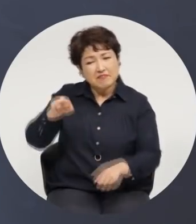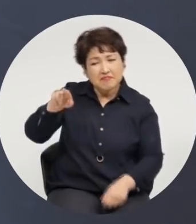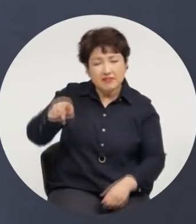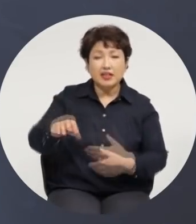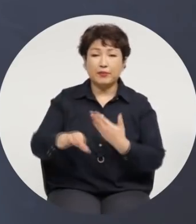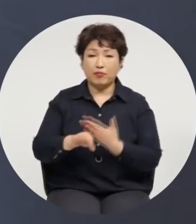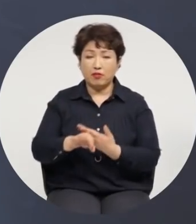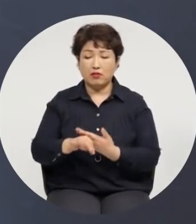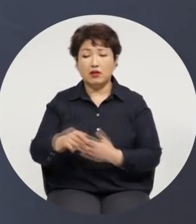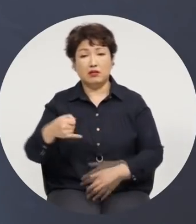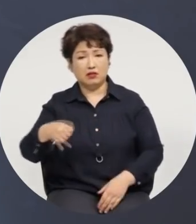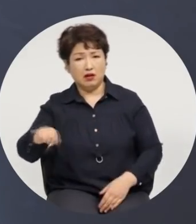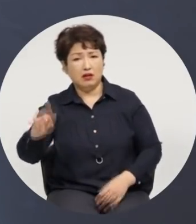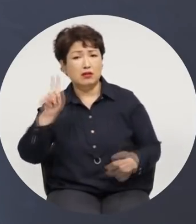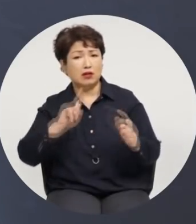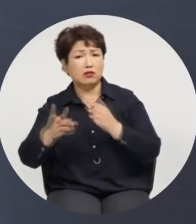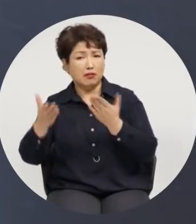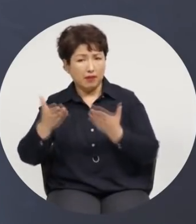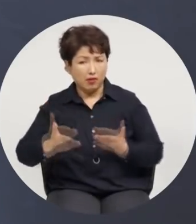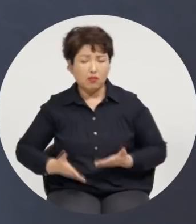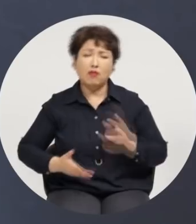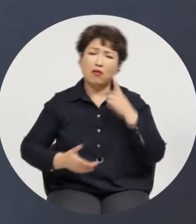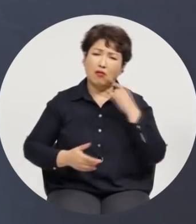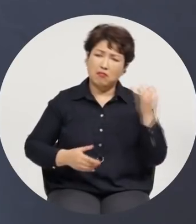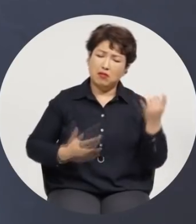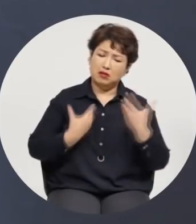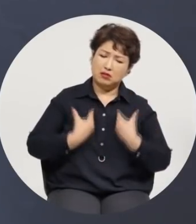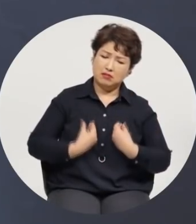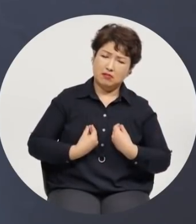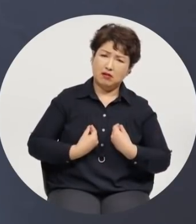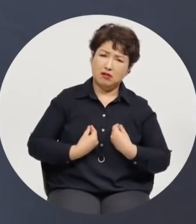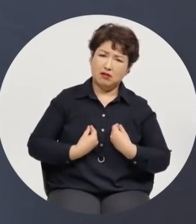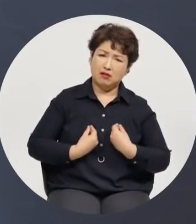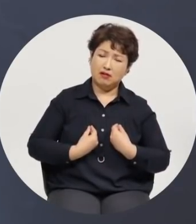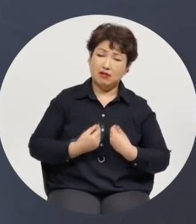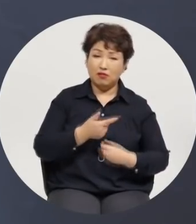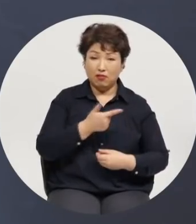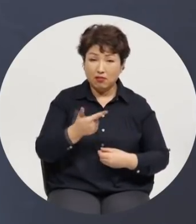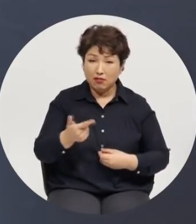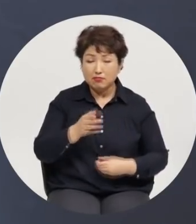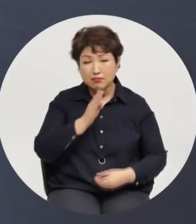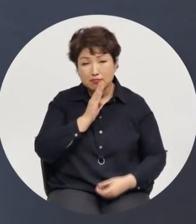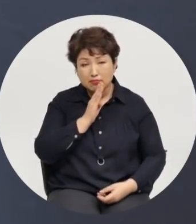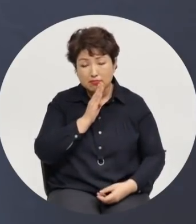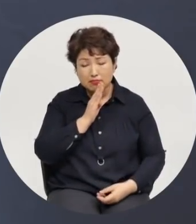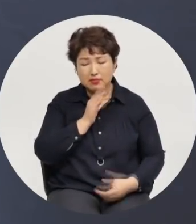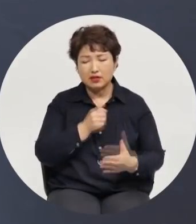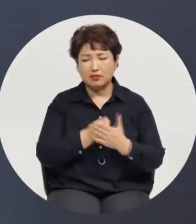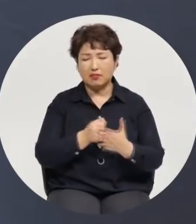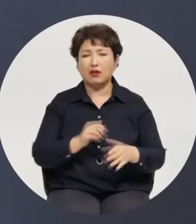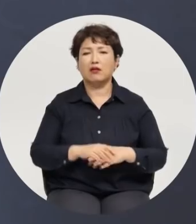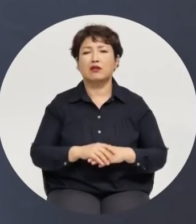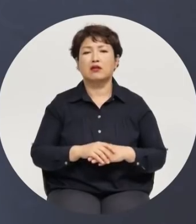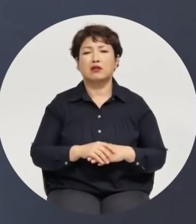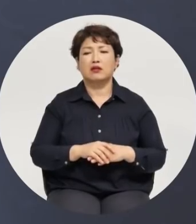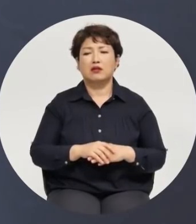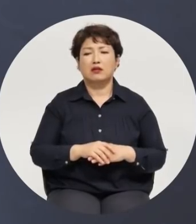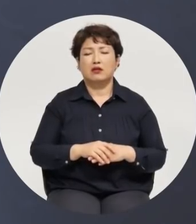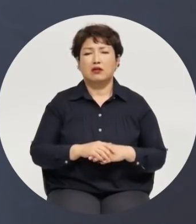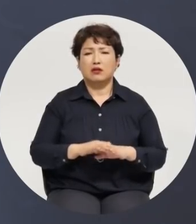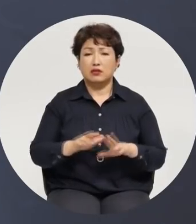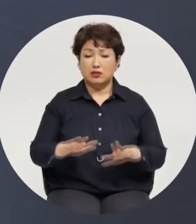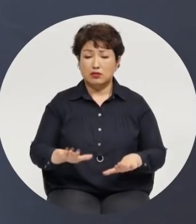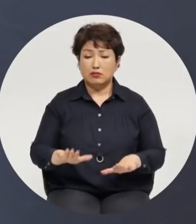아이는 상처를 입고 엄마는 실망하게 되죠